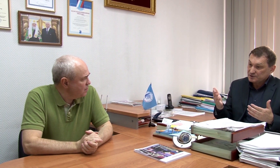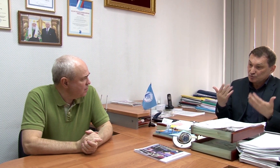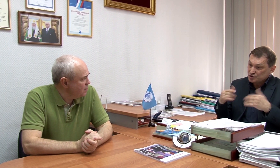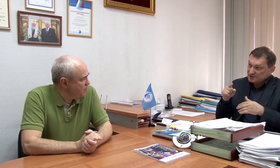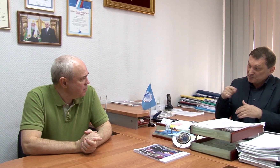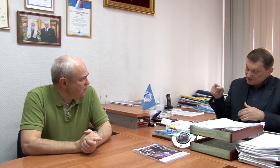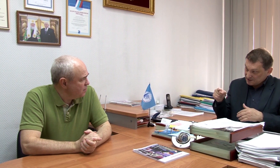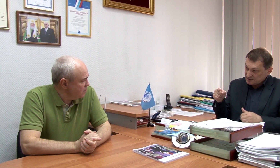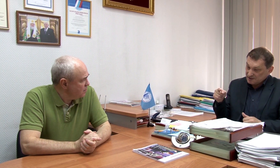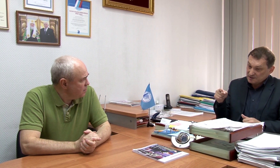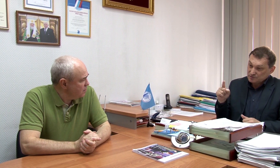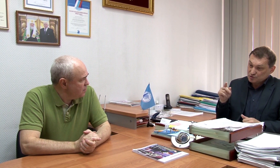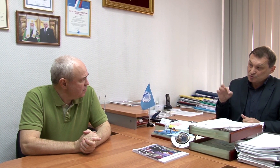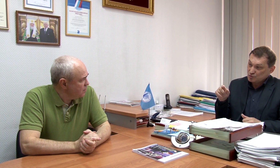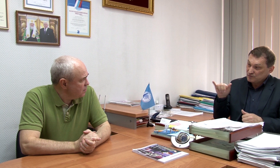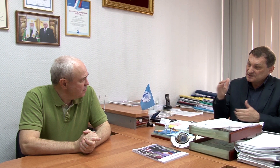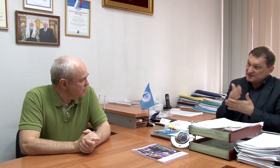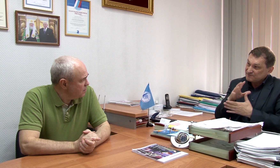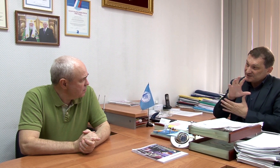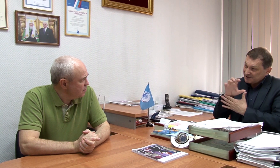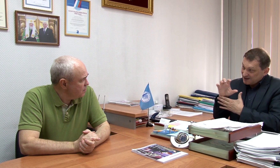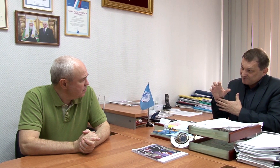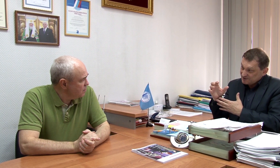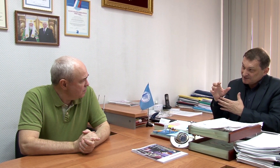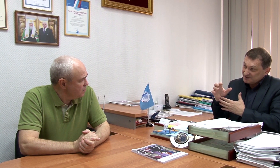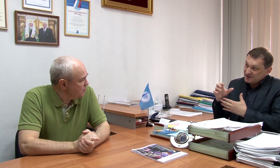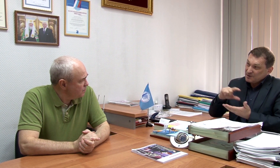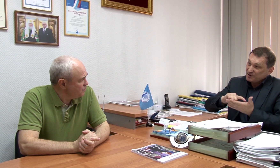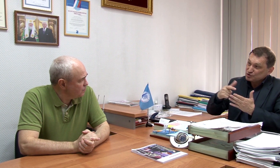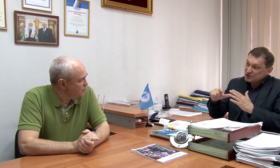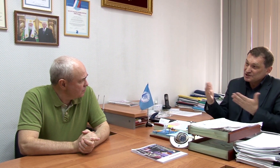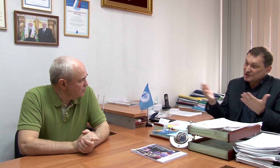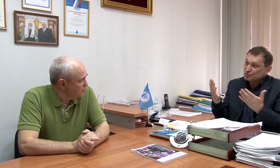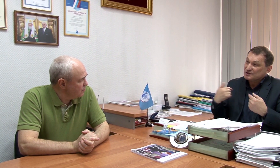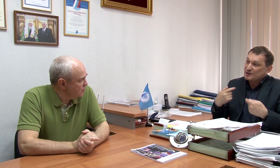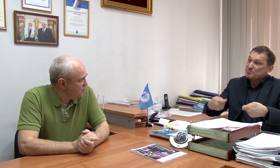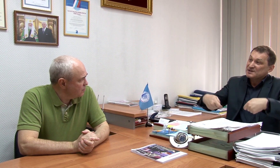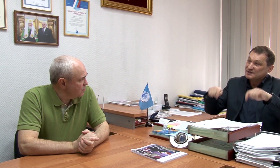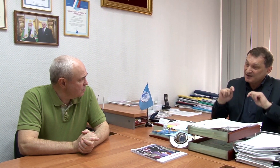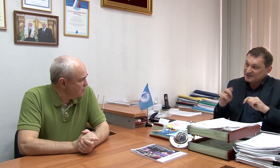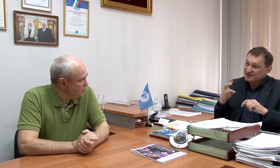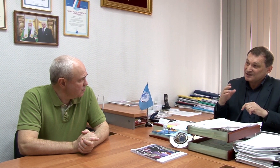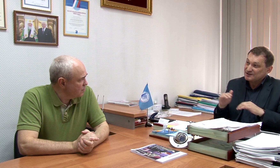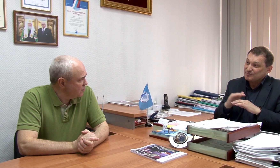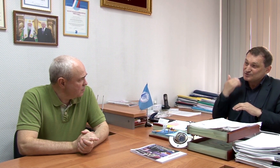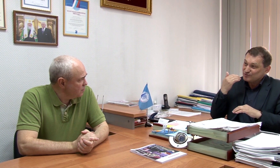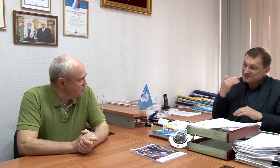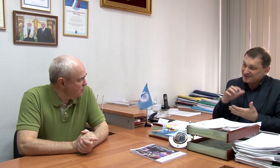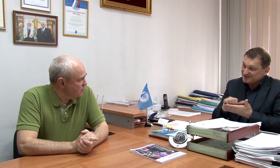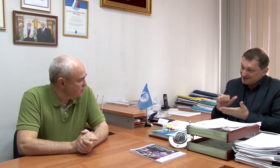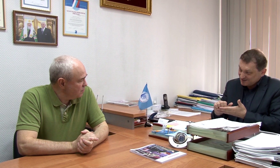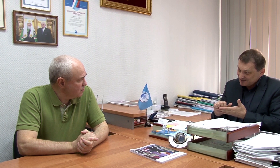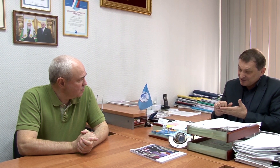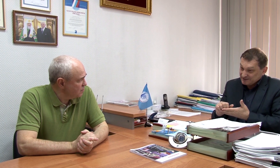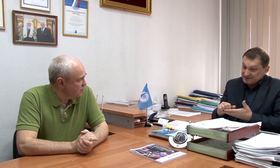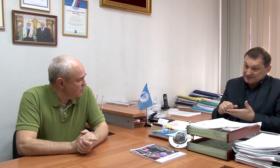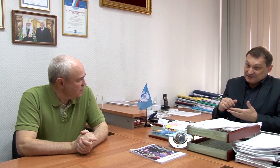Вы уже отметили, что у вас есть фотографии помещений, покинутых недобросовестными арендаторами.